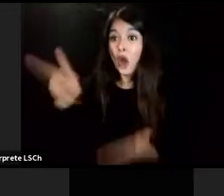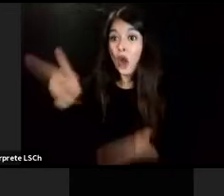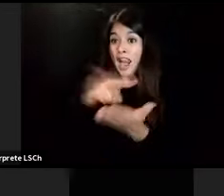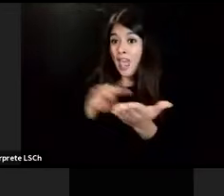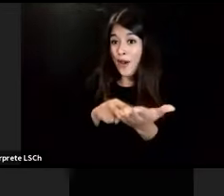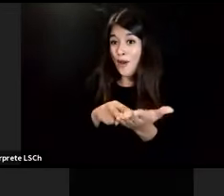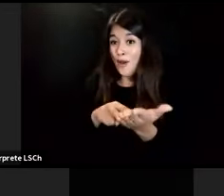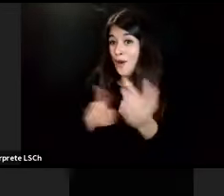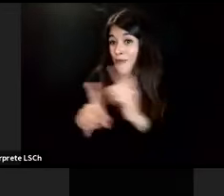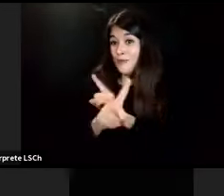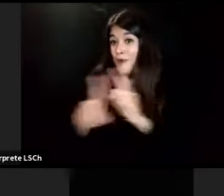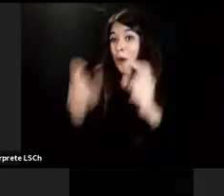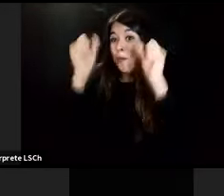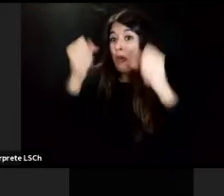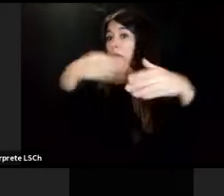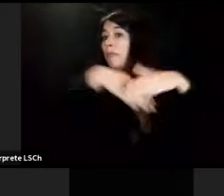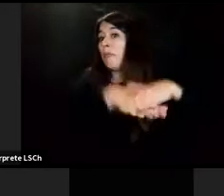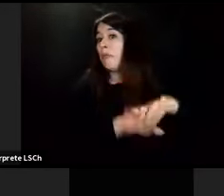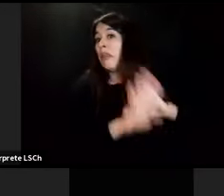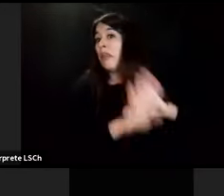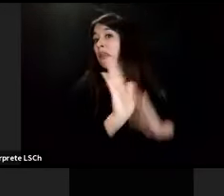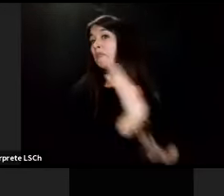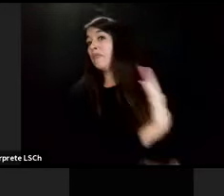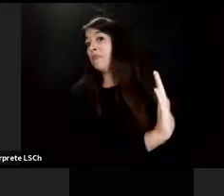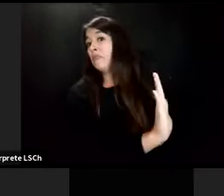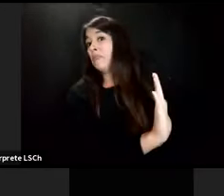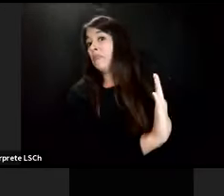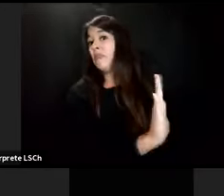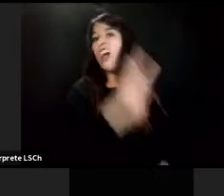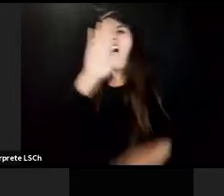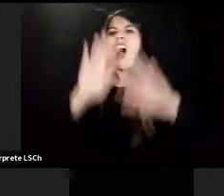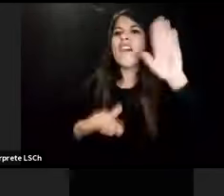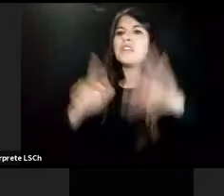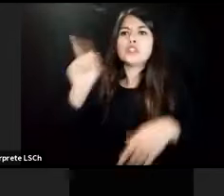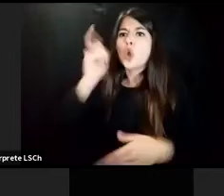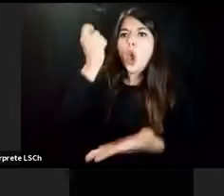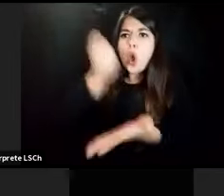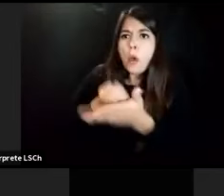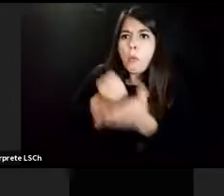uno lee libros que los sacó de la biblioteca o las leyó de otra manera.